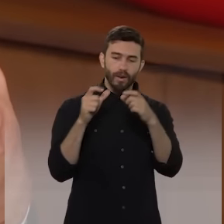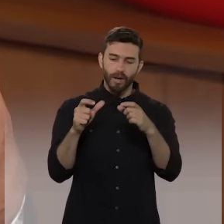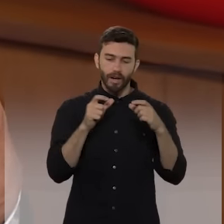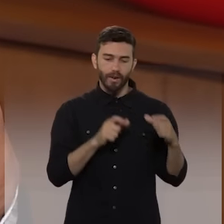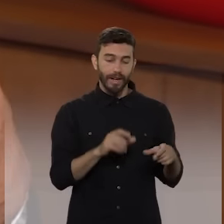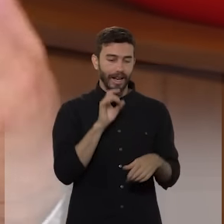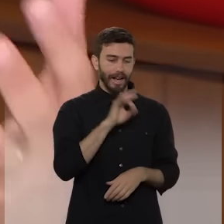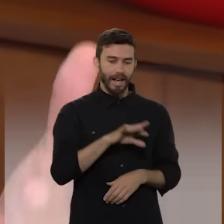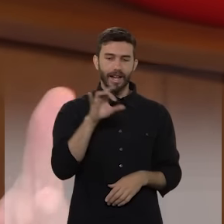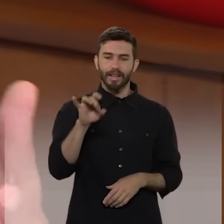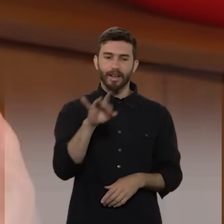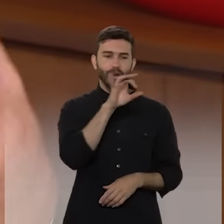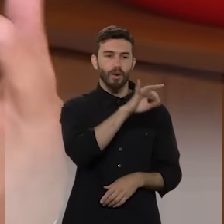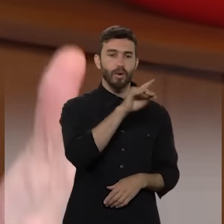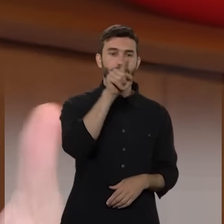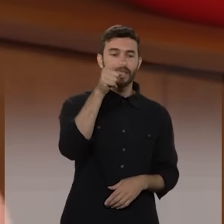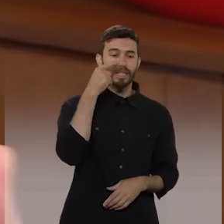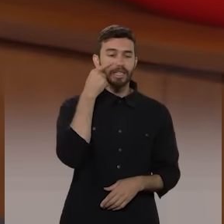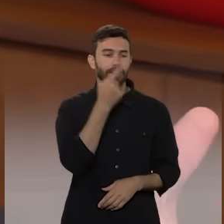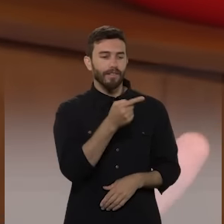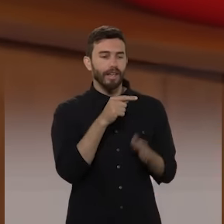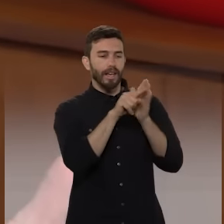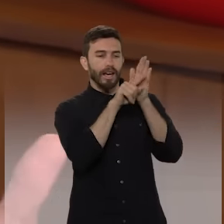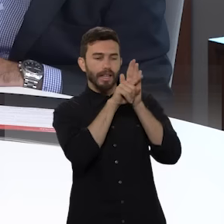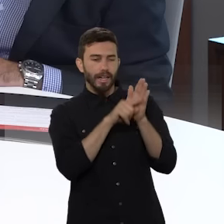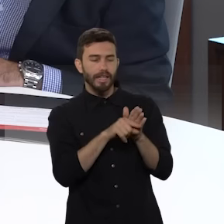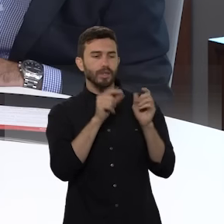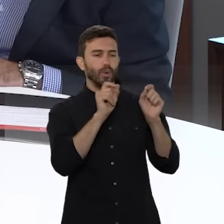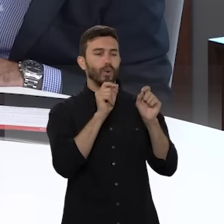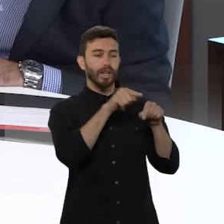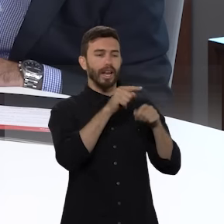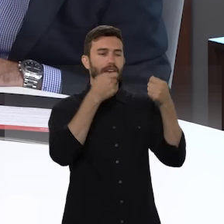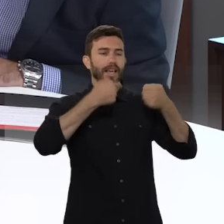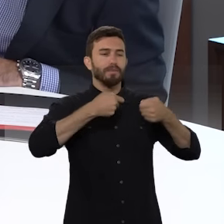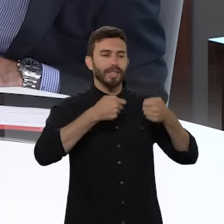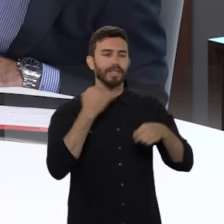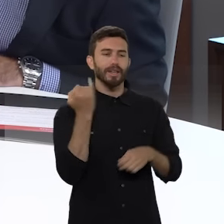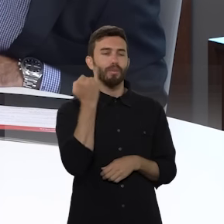de fato é relevante, o que é importante para que a gente possa colaborar dentro da comunidade.